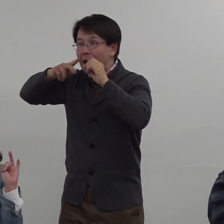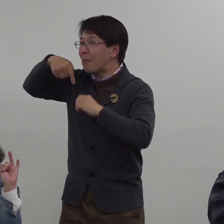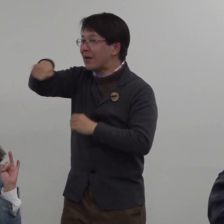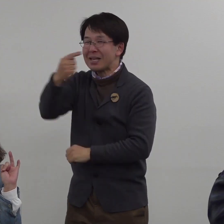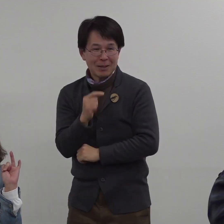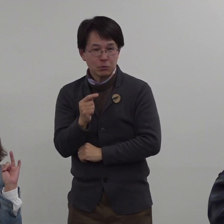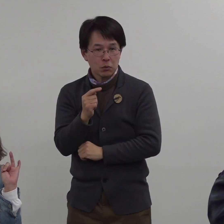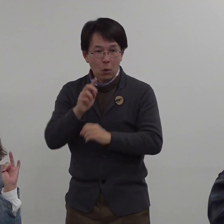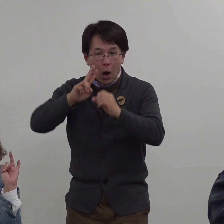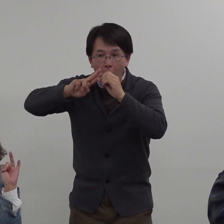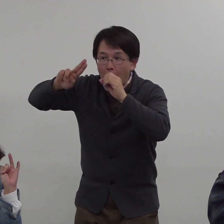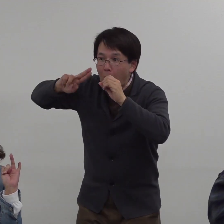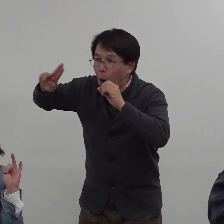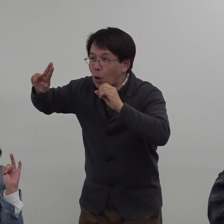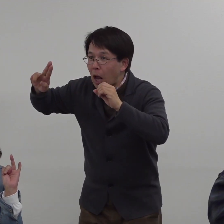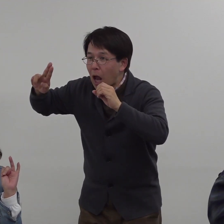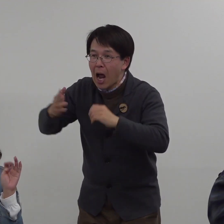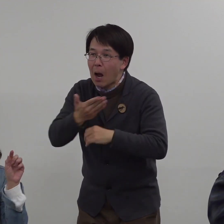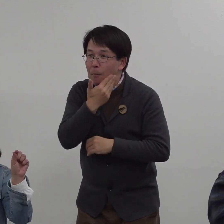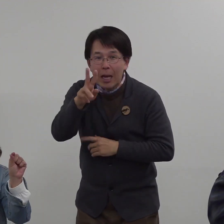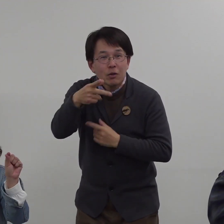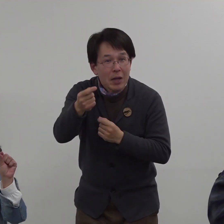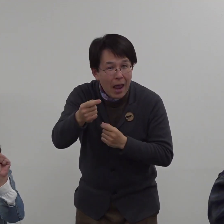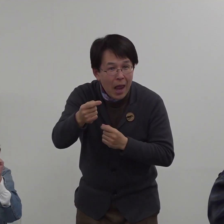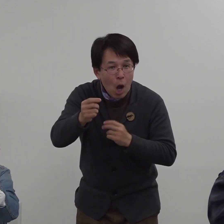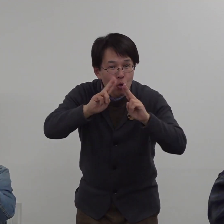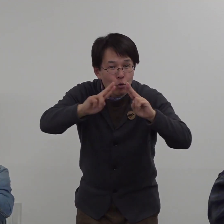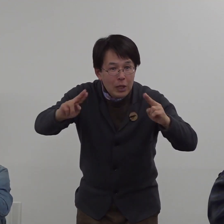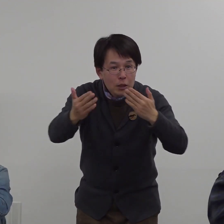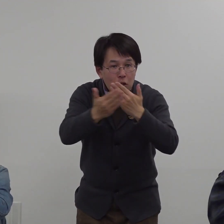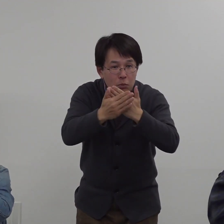カラオケって便利ですよね 歌ってるところの色変わるし